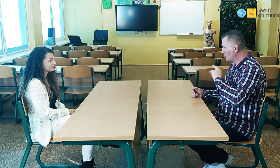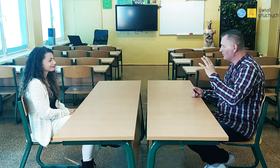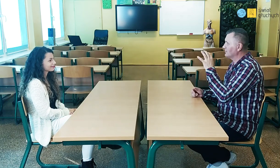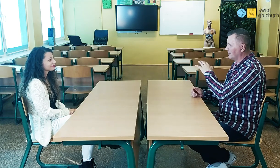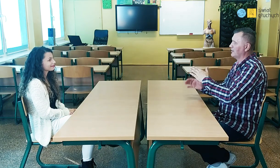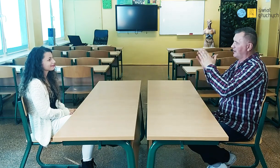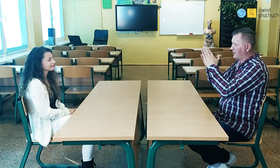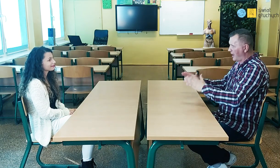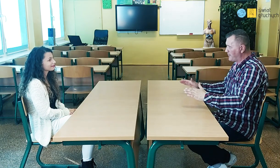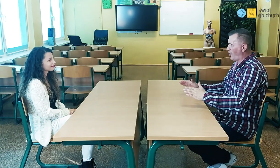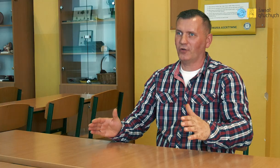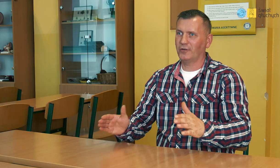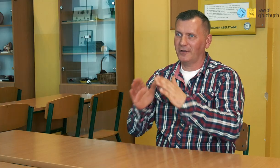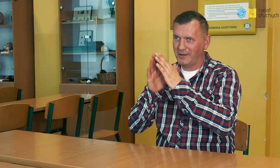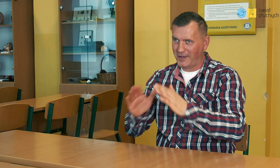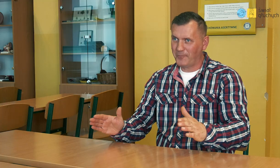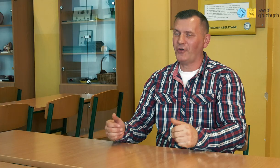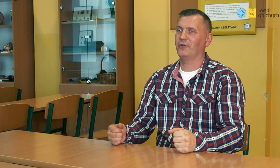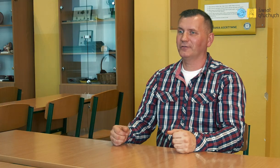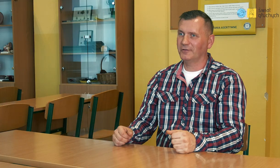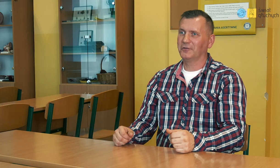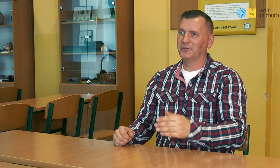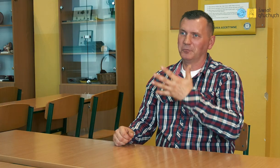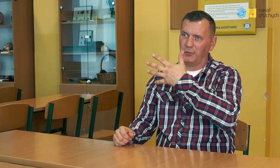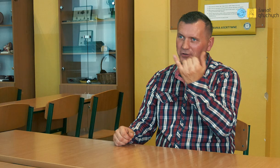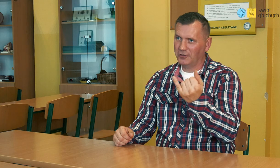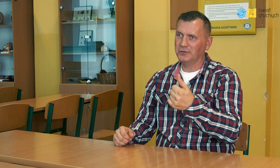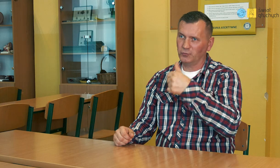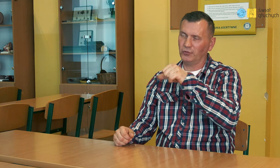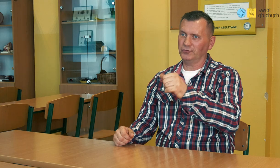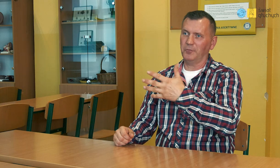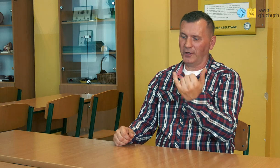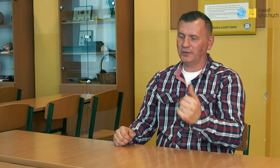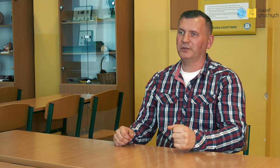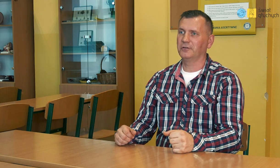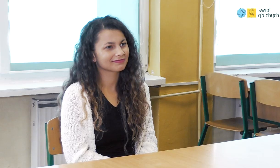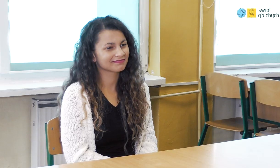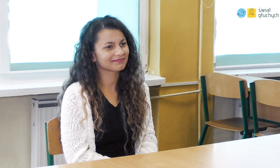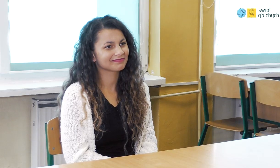Jeździliśmy na 5 dni pod namioty.